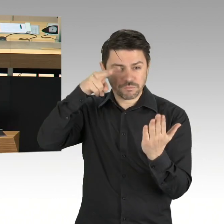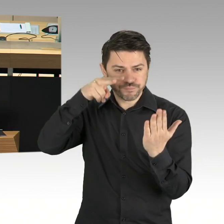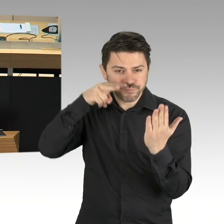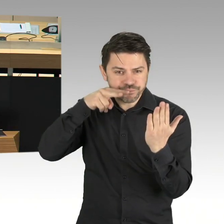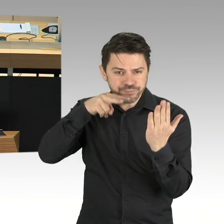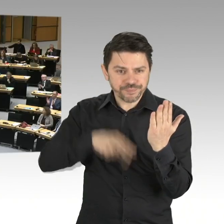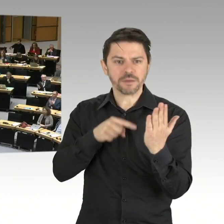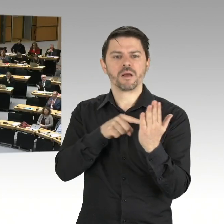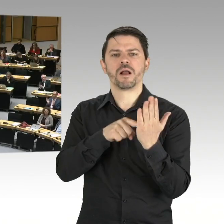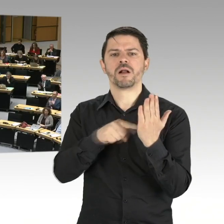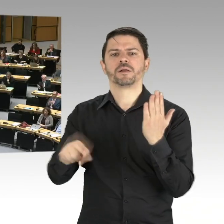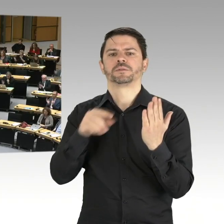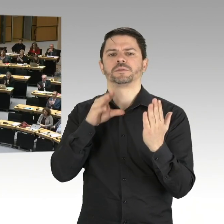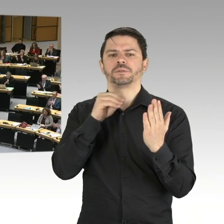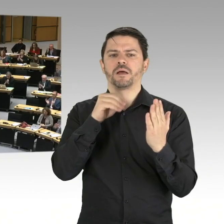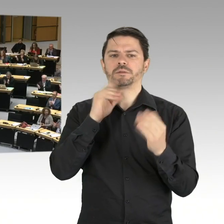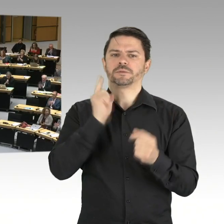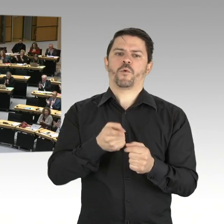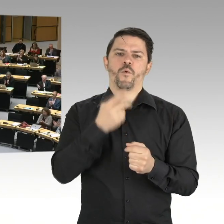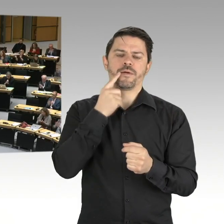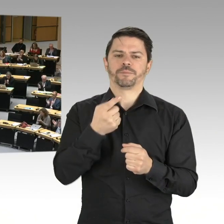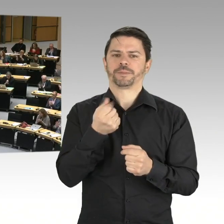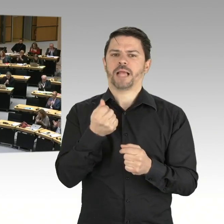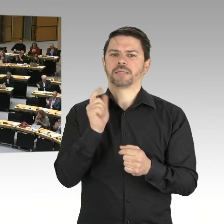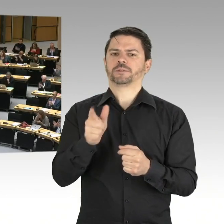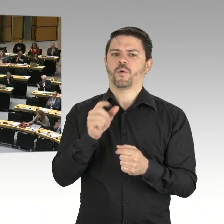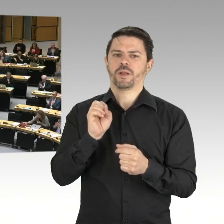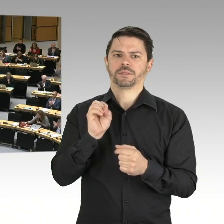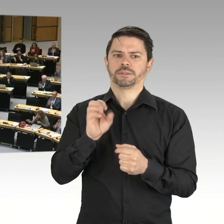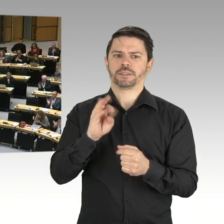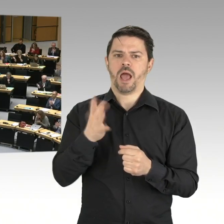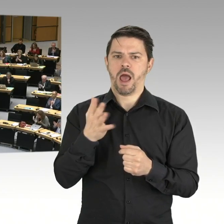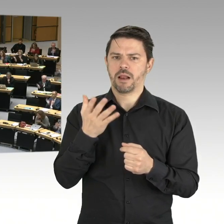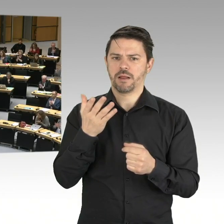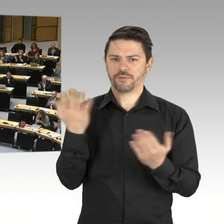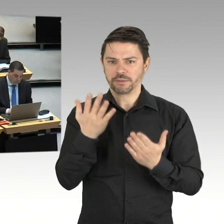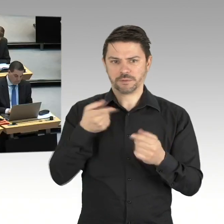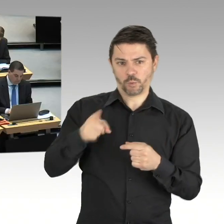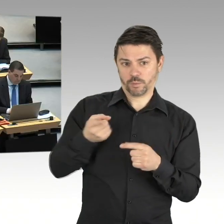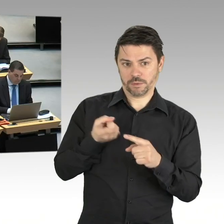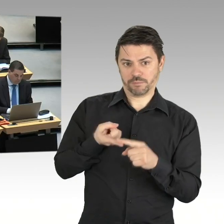Ihr habt in dieser Stadt keinen Platz, das wollen wir nicht. (Beifall) Wir wollen eine soziale Mischung innerhalb dieser Stadt.